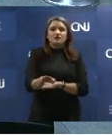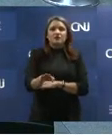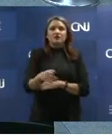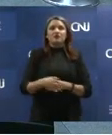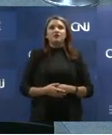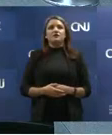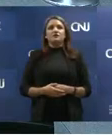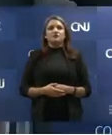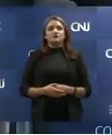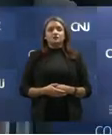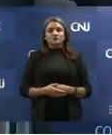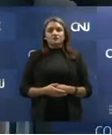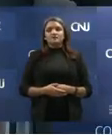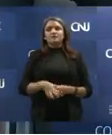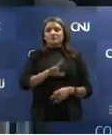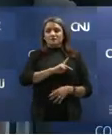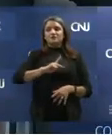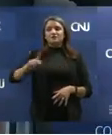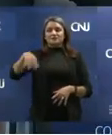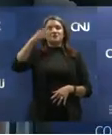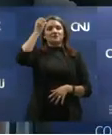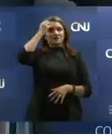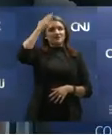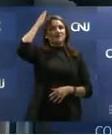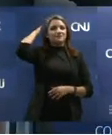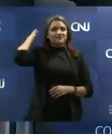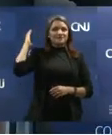Corte Conselho Nacional de Justiça, Ministro Luiz Fux,